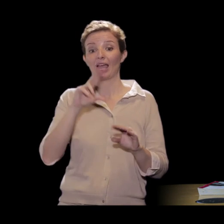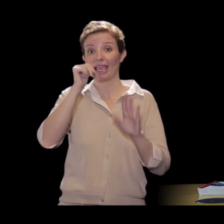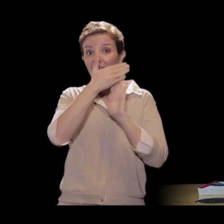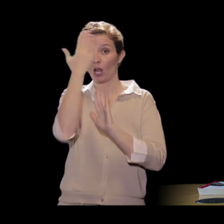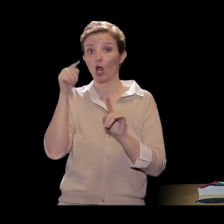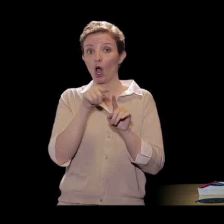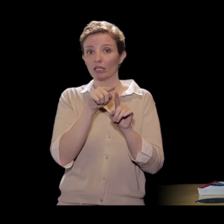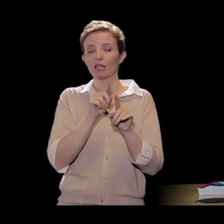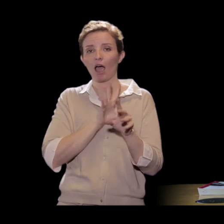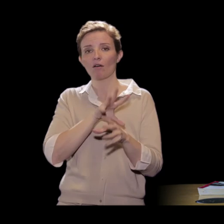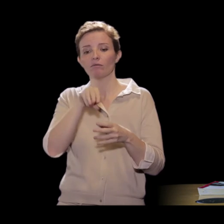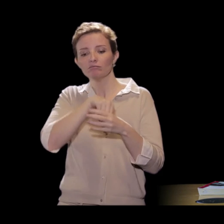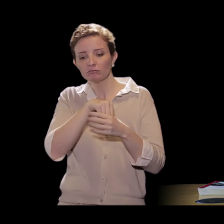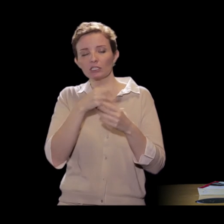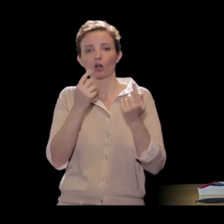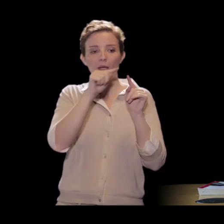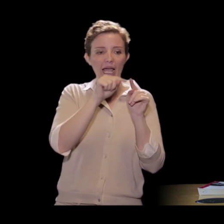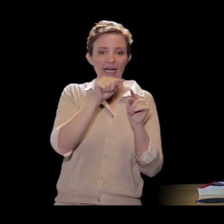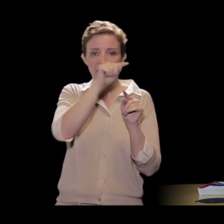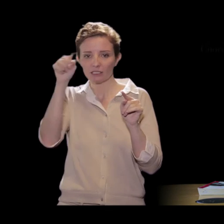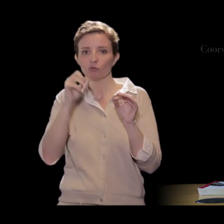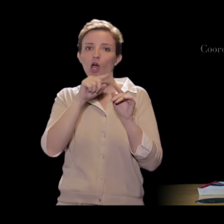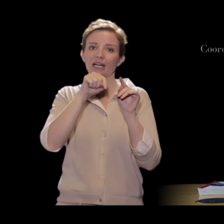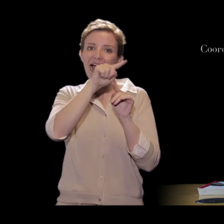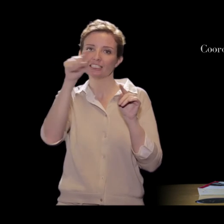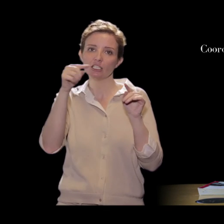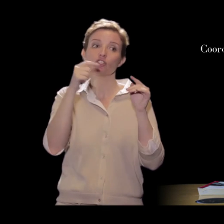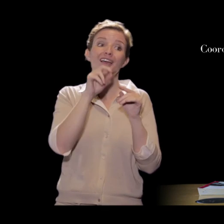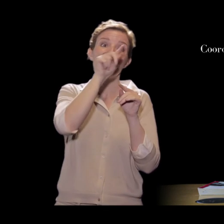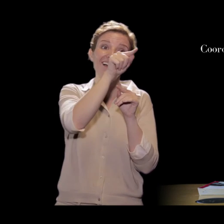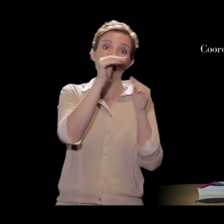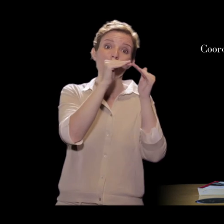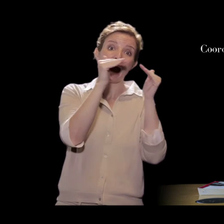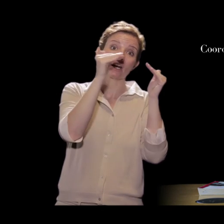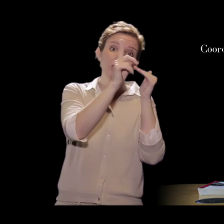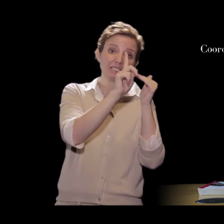dove l'incognita è inclusa all'interno di radici di indice pari o dispari.